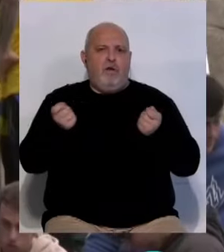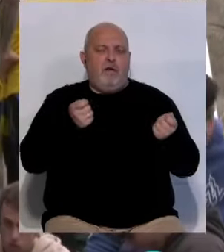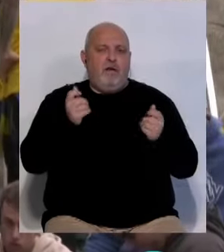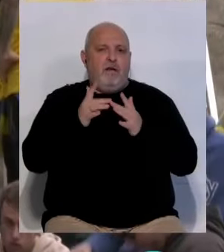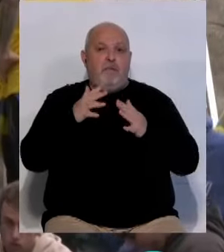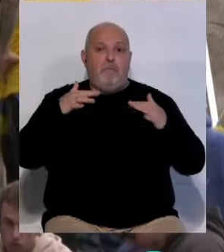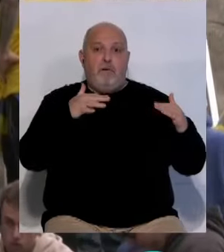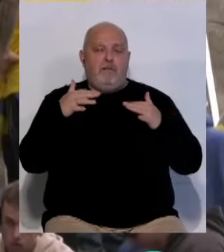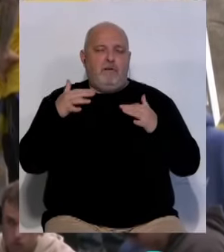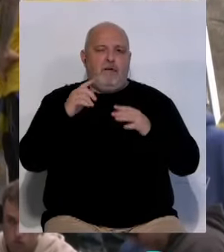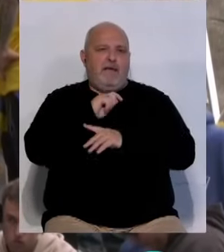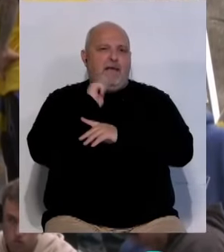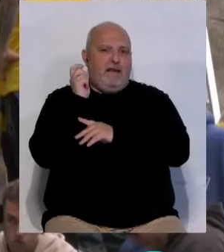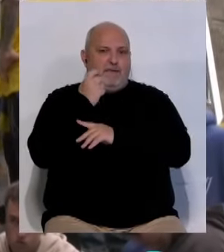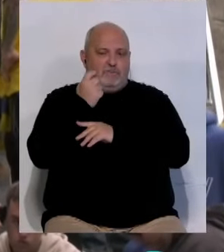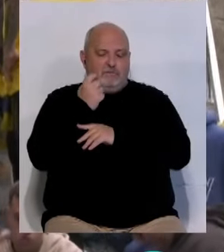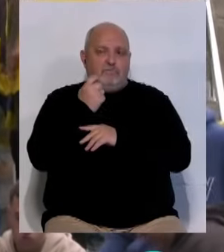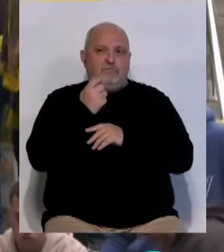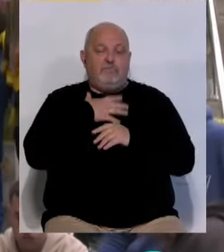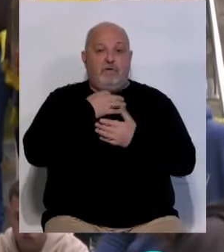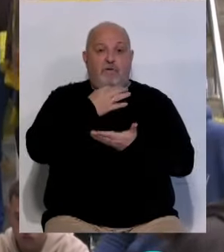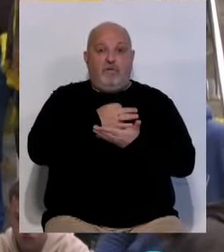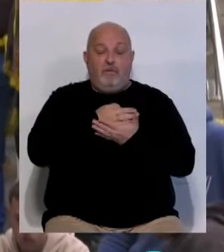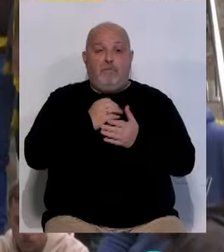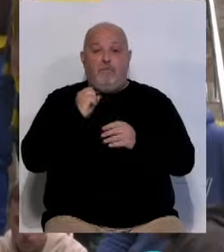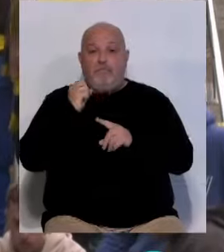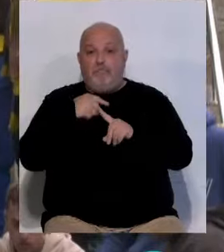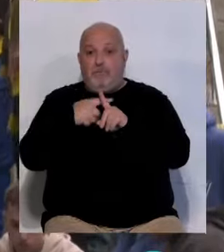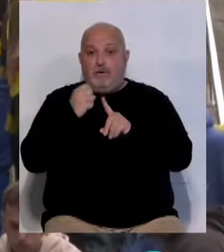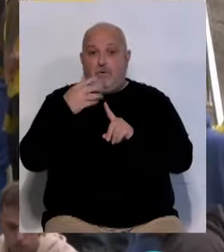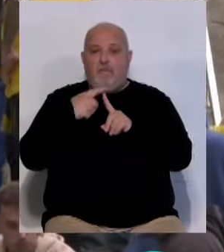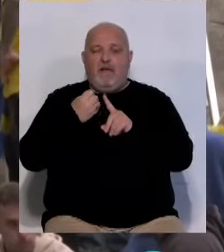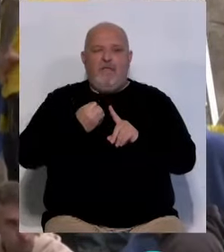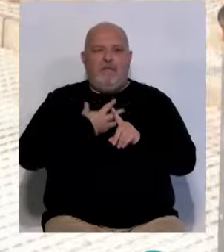el partido sea un éxito y tanto nuestra ciudad como nuestro Club y la afición sean ejemplo de